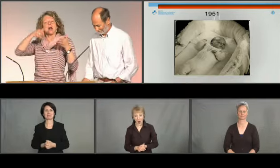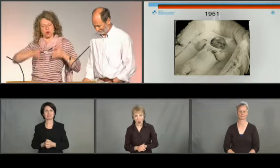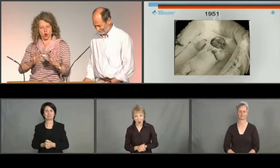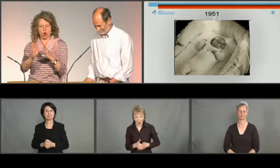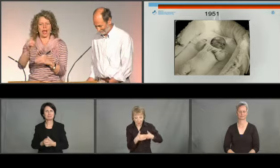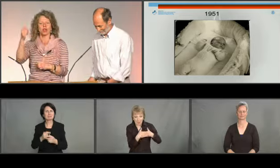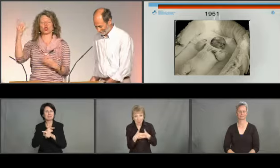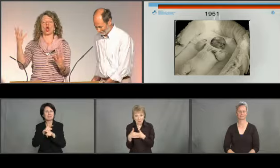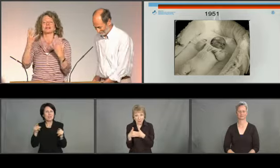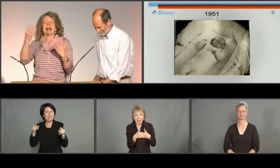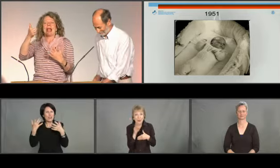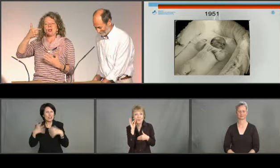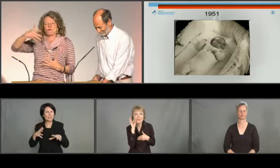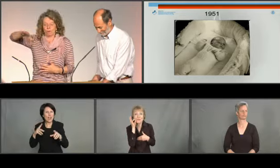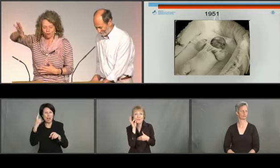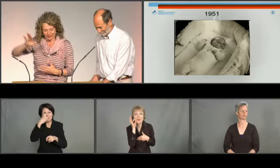Diese Person ist 1951 geboren.